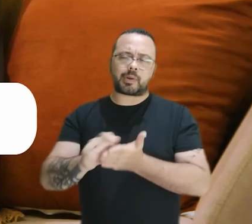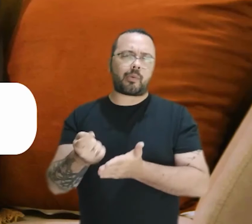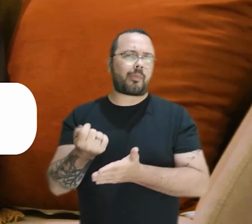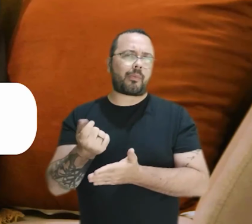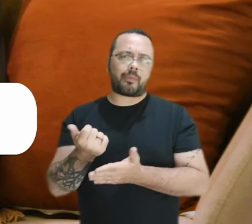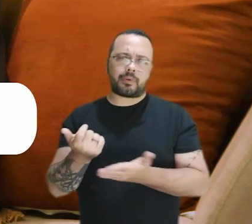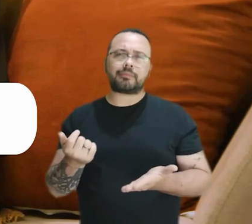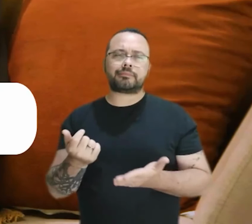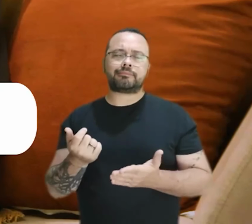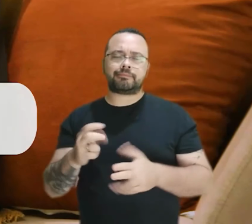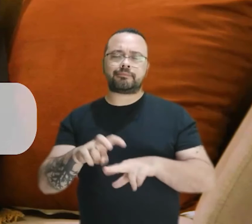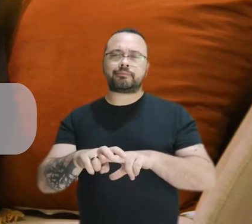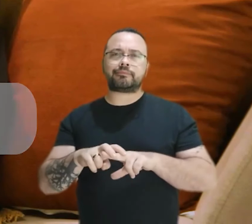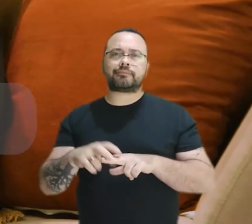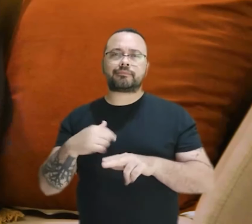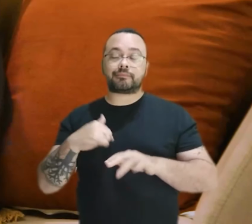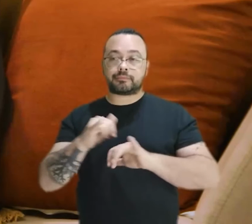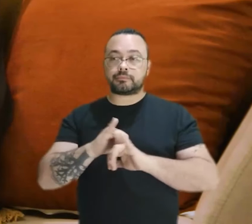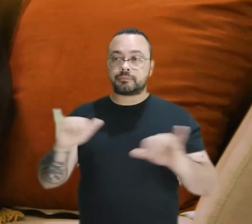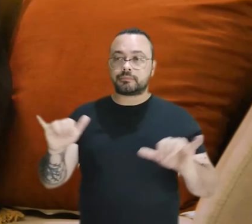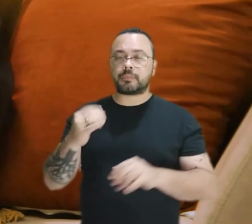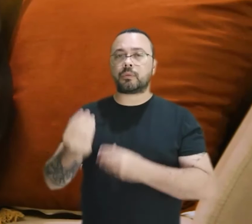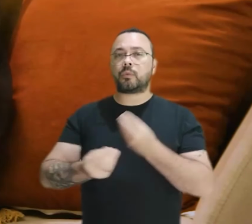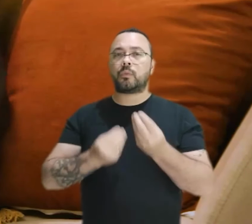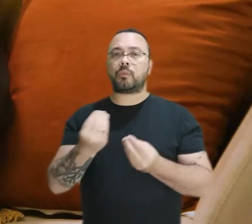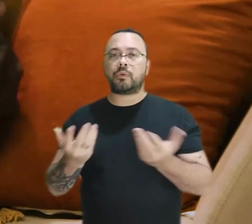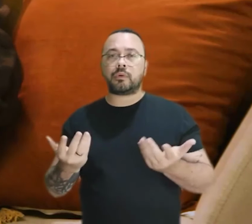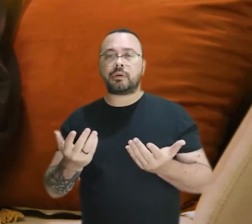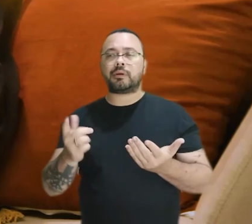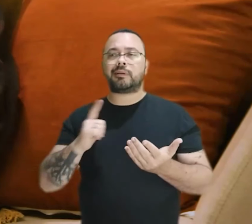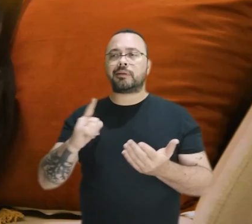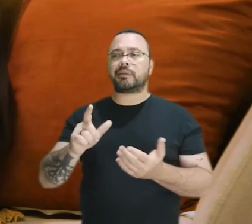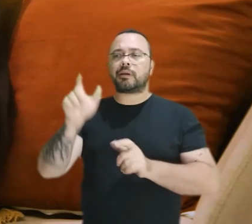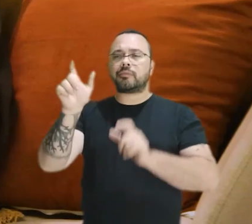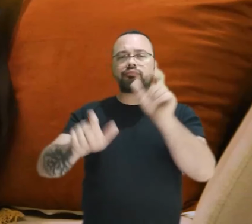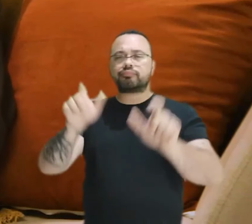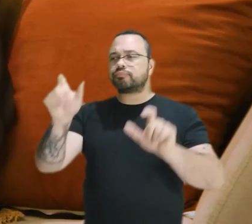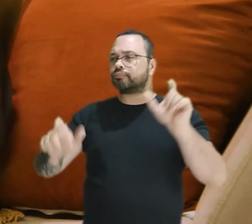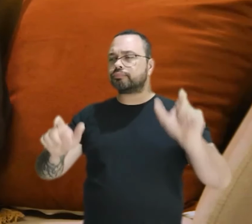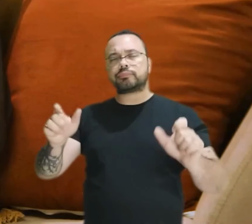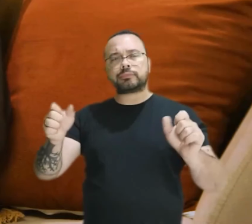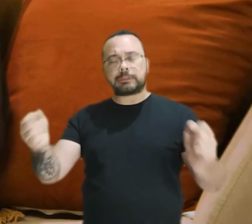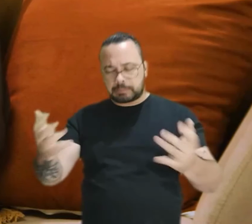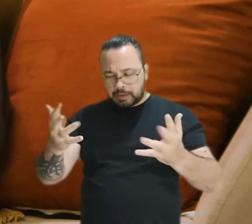Justamente por isso que eu contei da... De como eu fico estimulada pela fala das pessoas e tal, né?